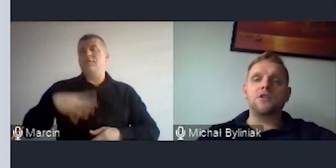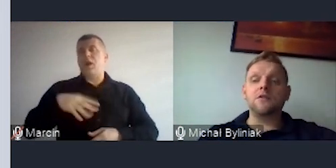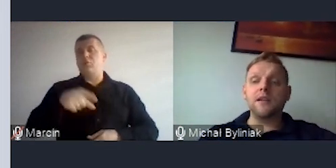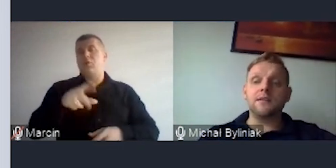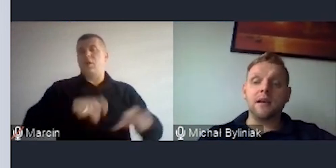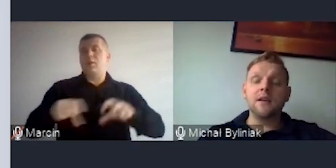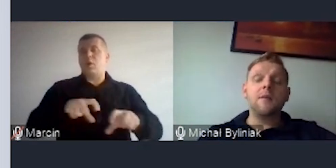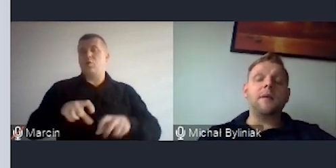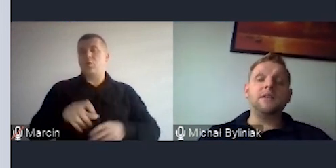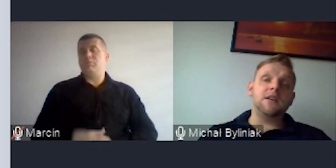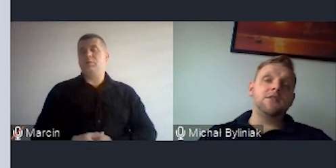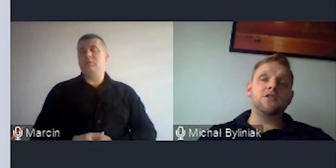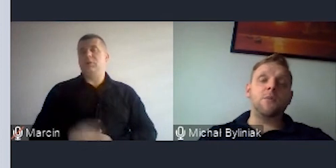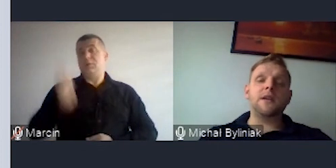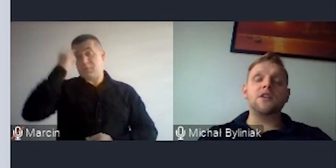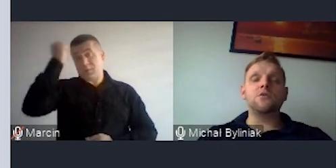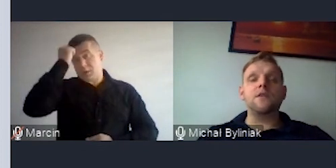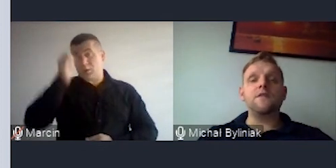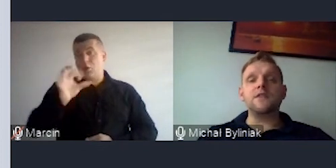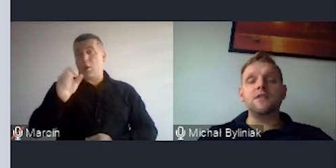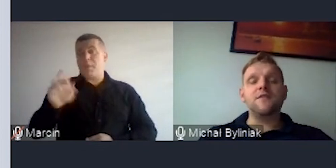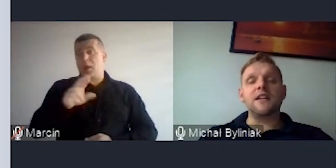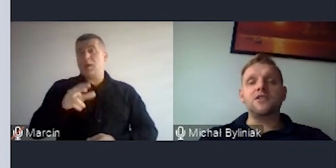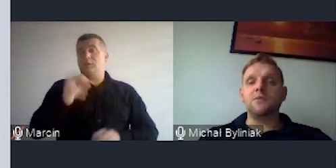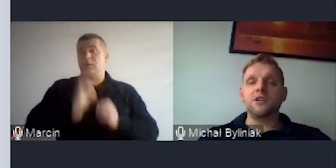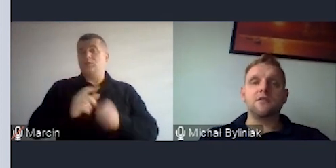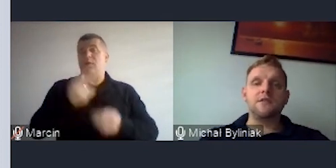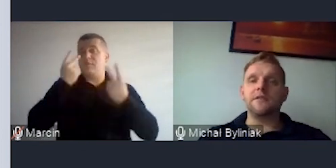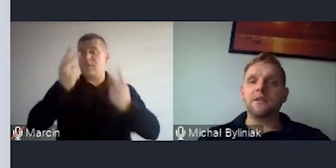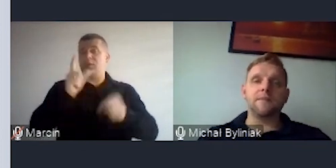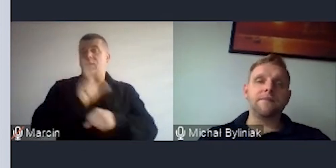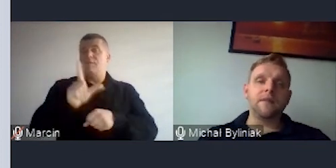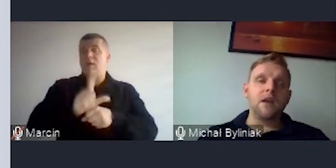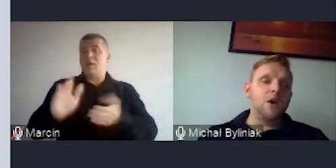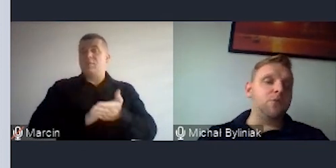Co więcej, pamiętajcie, że operat szacunkowy ważny jest 12 miesięcy od wystawienia.